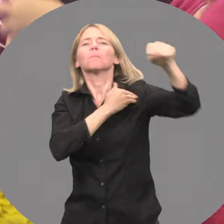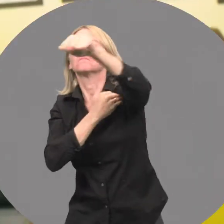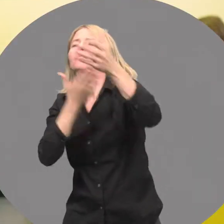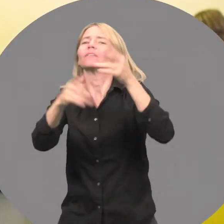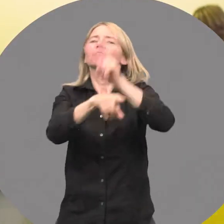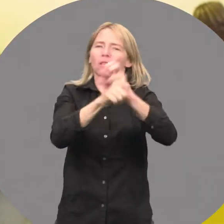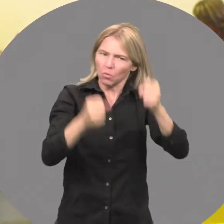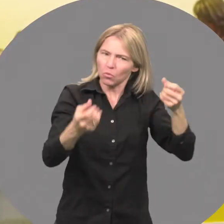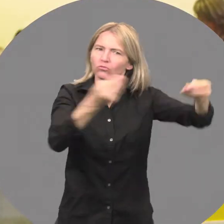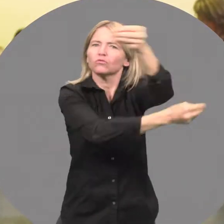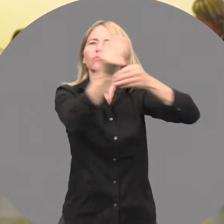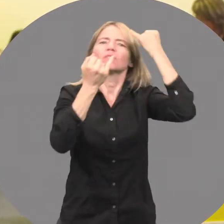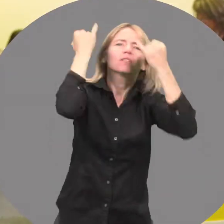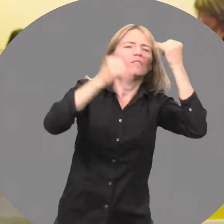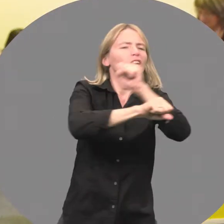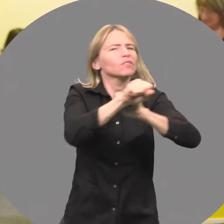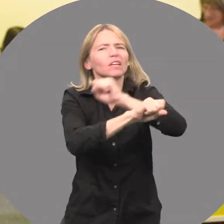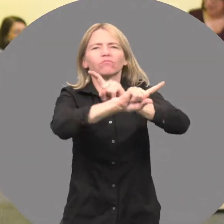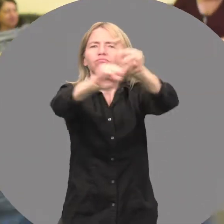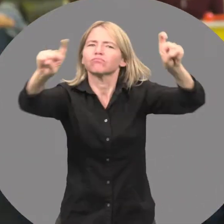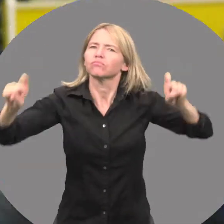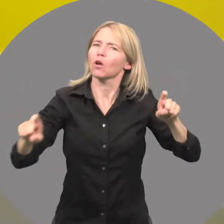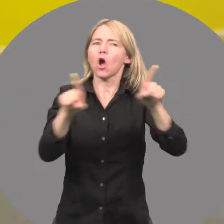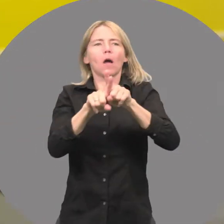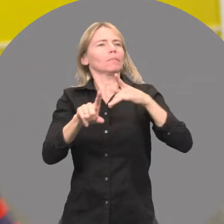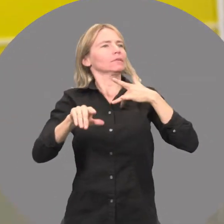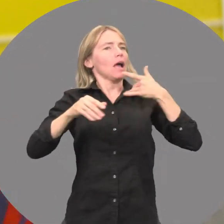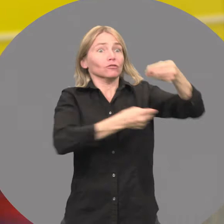Elles ont l'impression de faire partie d'un tout. Aie!